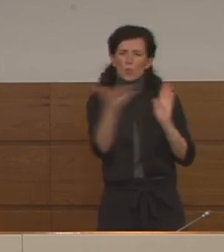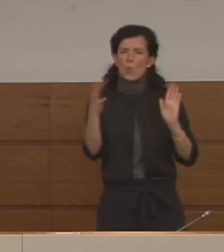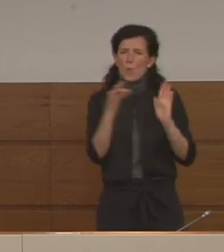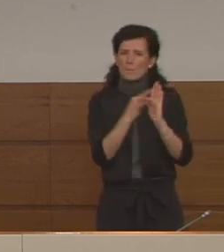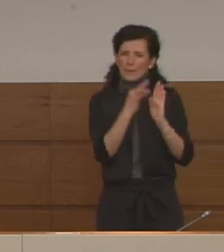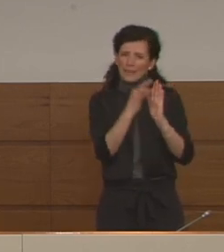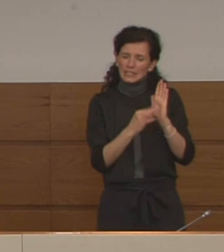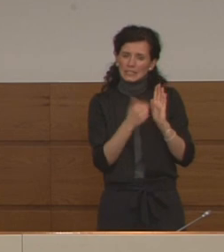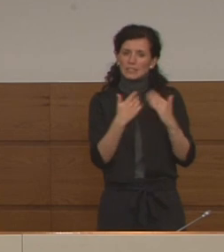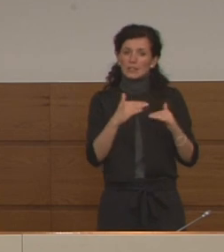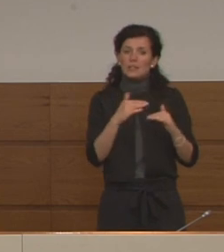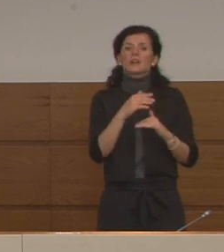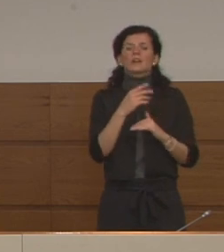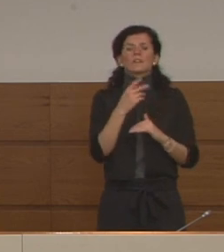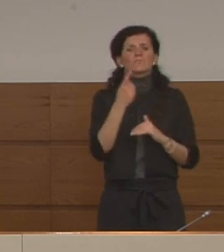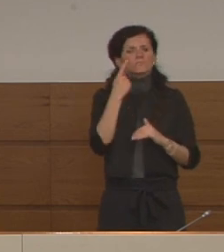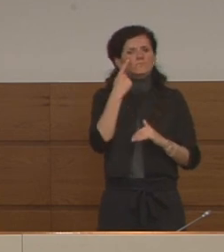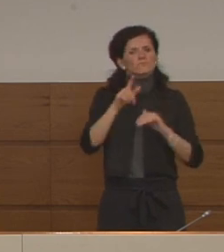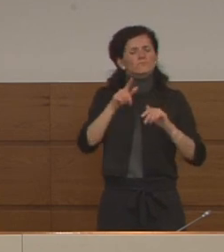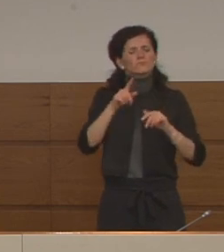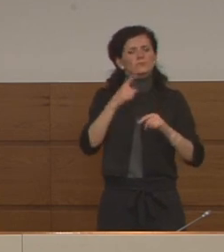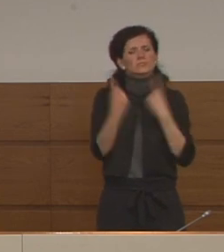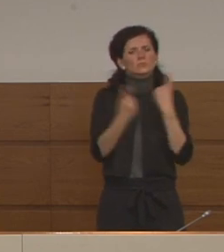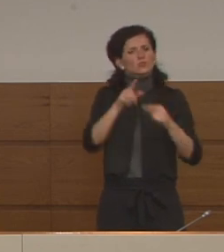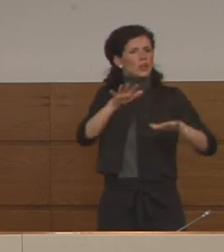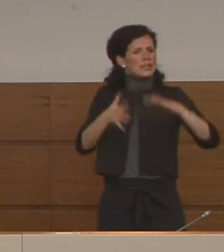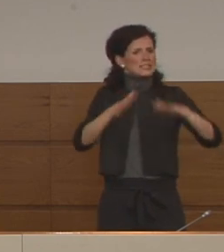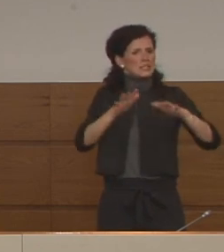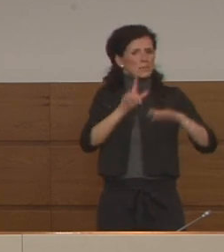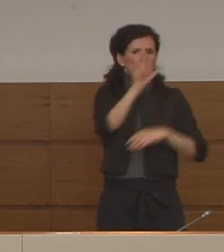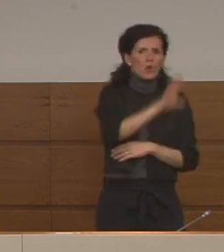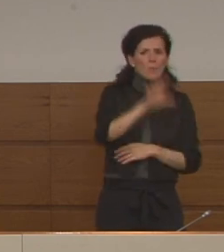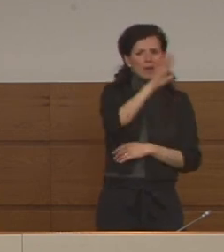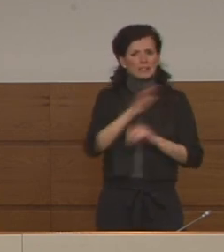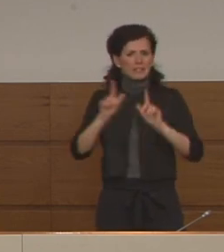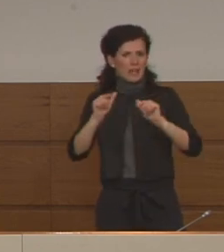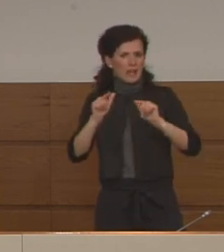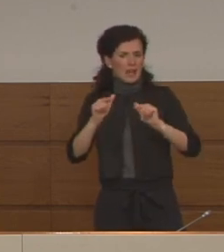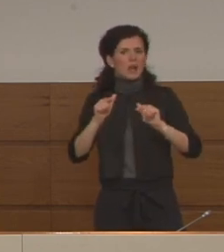della sopravvivenza e gli indici di gravità sono comparabili con due regioni